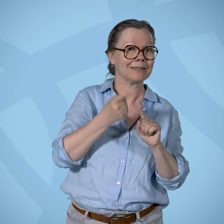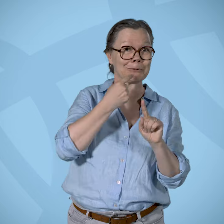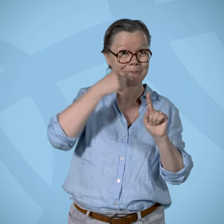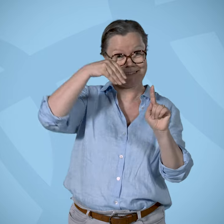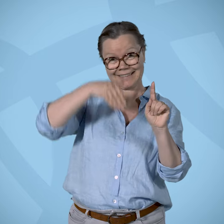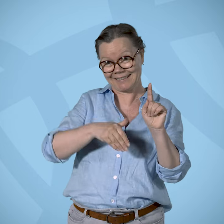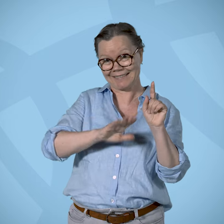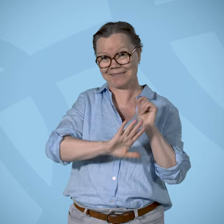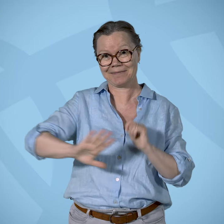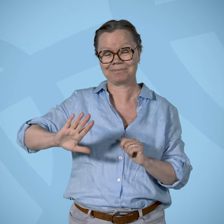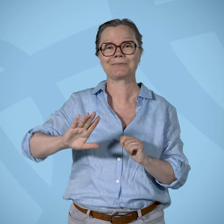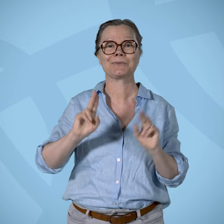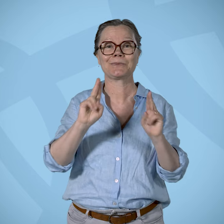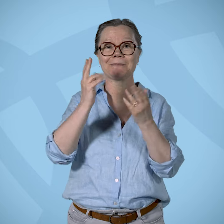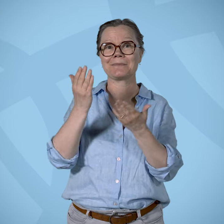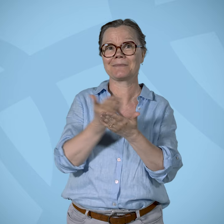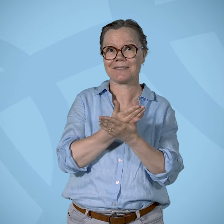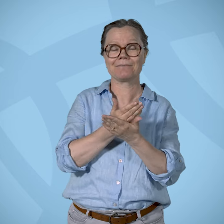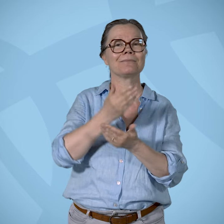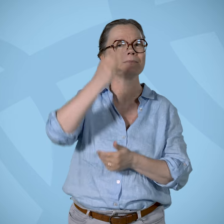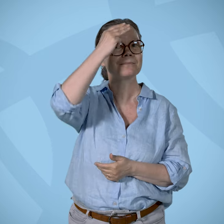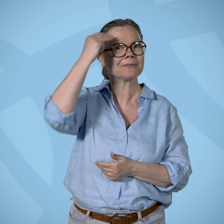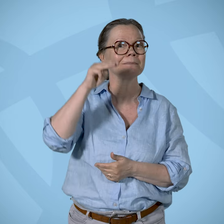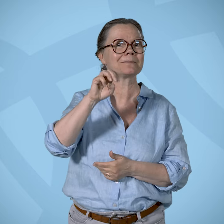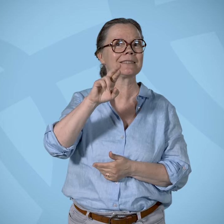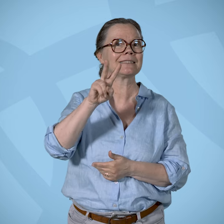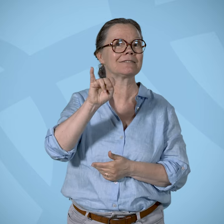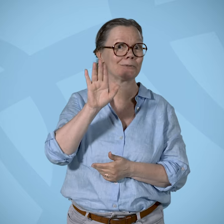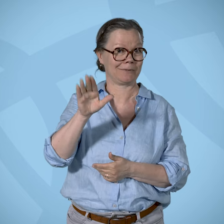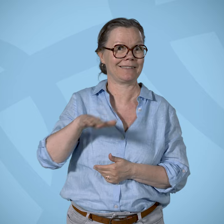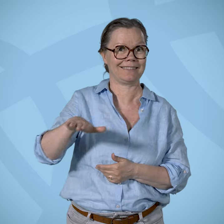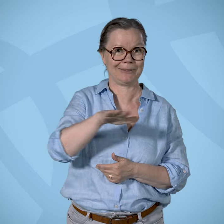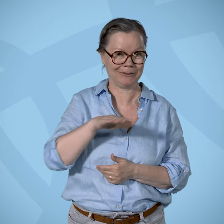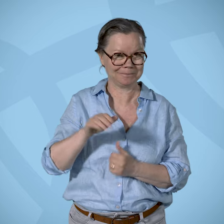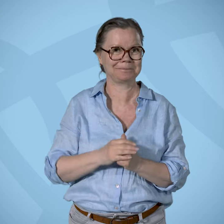Aloitetaan eteläisestä Suomesta. Uudellamaalla toimii Mervi Nevalainen.